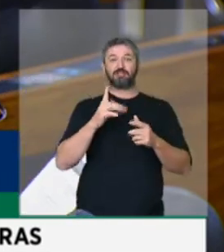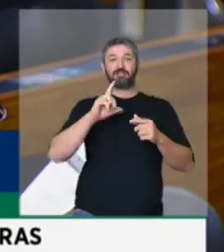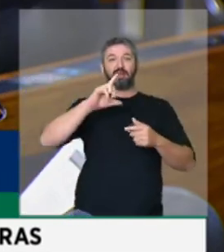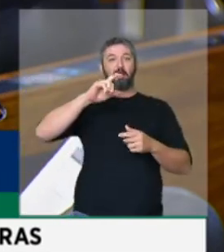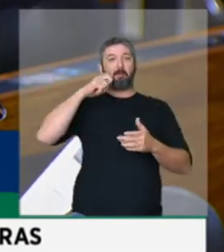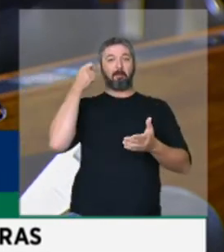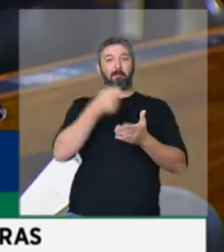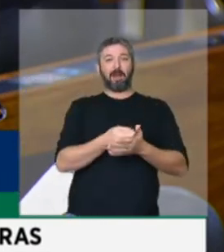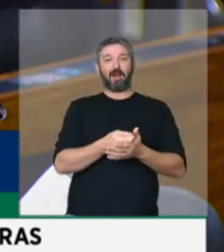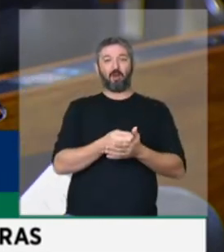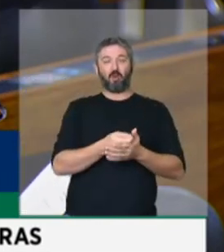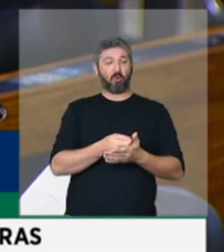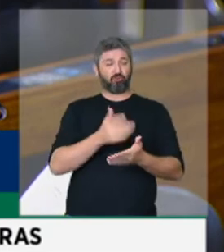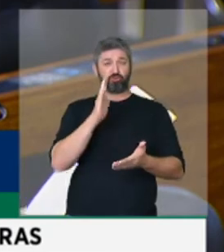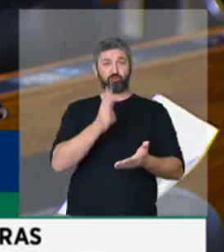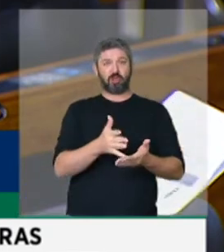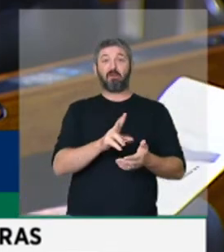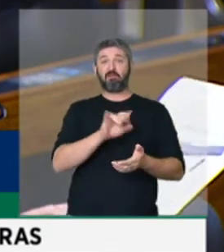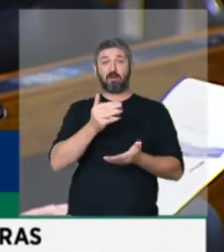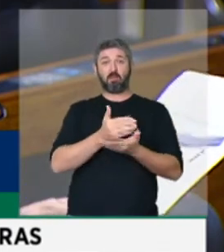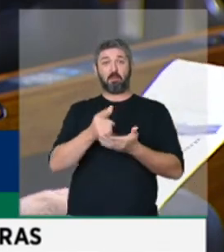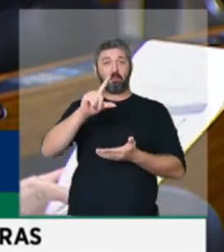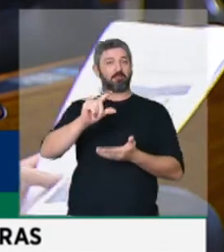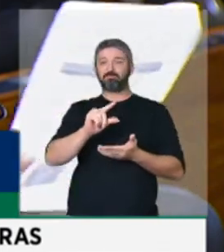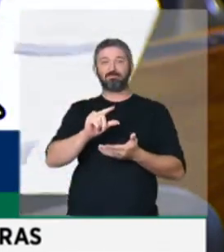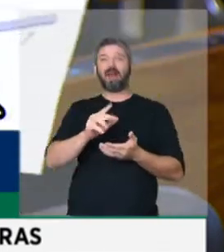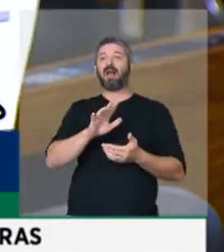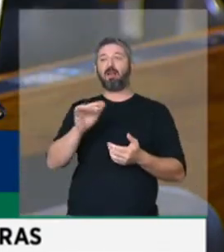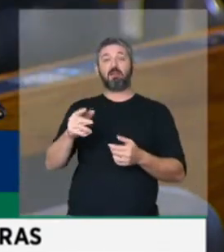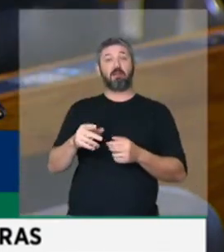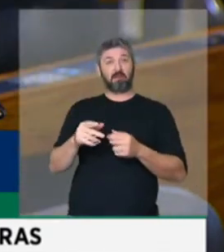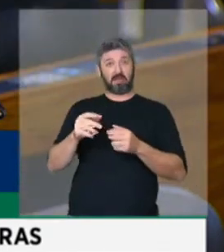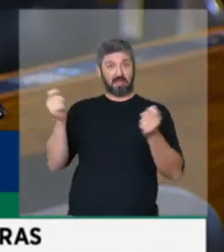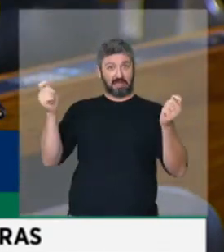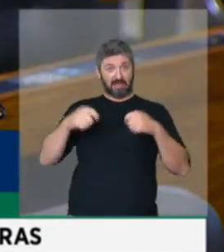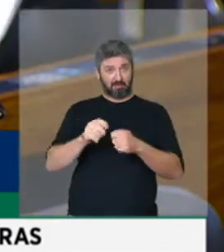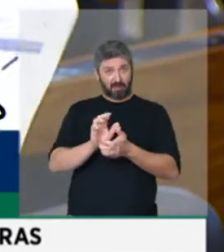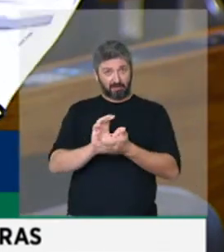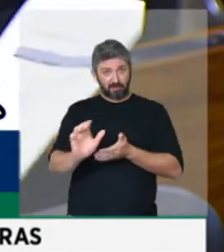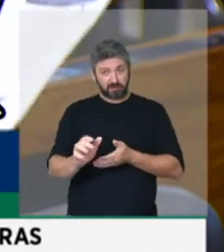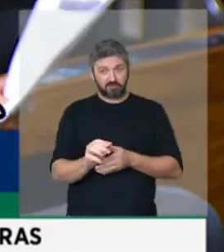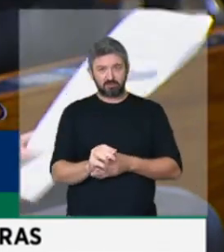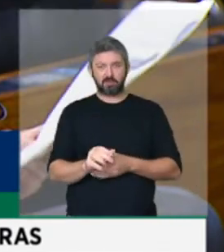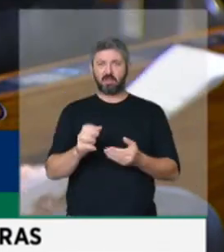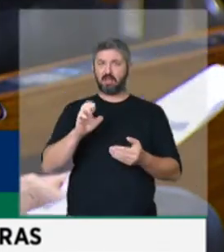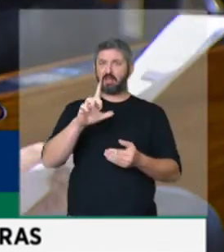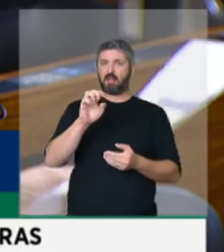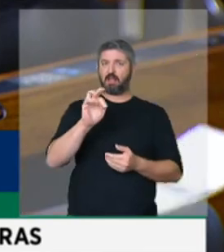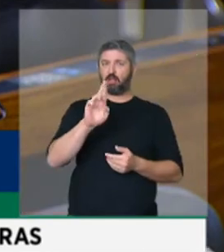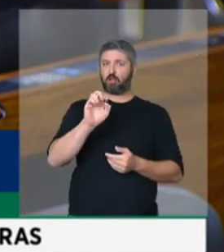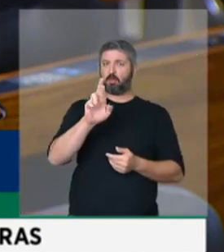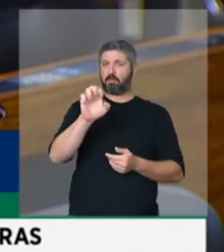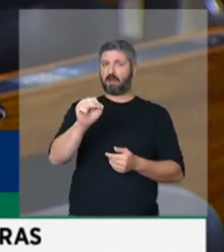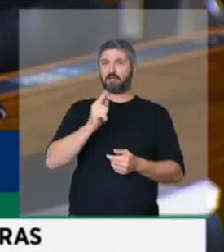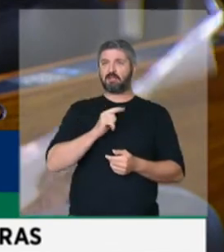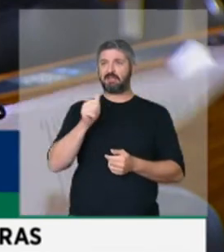ENERGÉTICA DESSE PAÍS. QUE FIZERAM OPÇÃO... POR ESTAR ENTREGANDO OS NOSSOS RESERVATÓRIOS. E ESTÁ ENTREGANDO... EMPRESAS